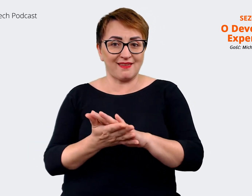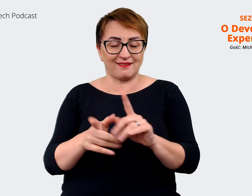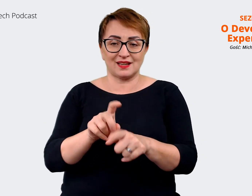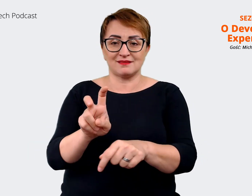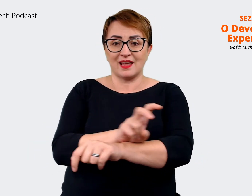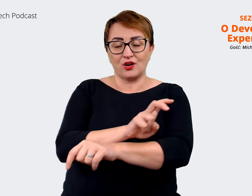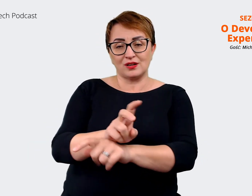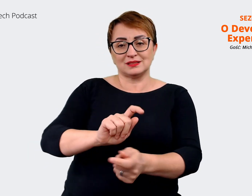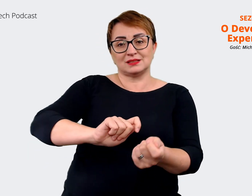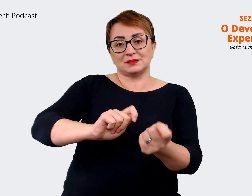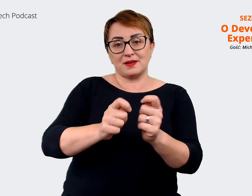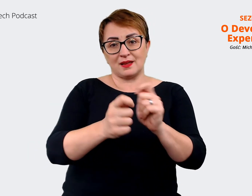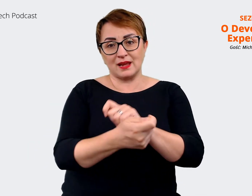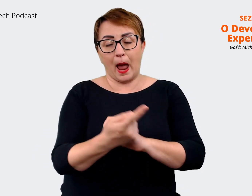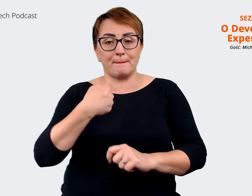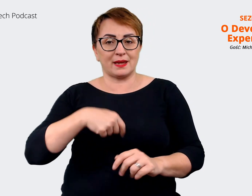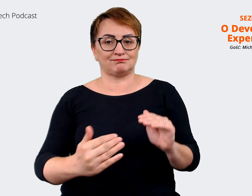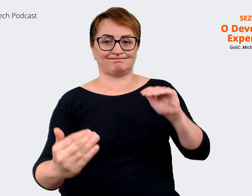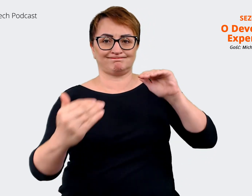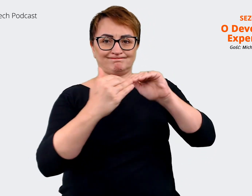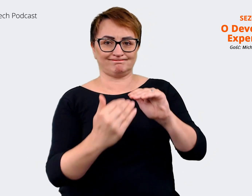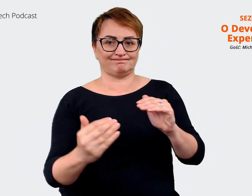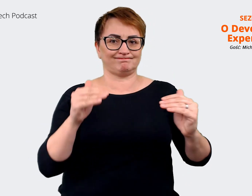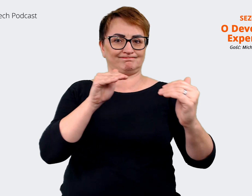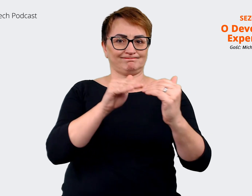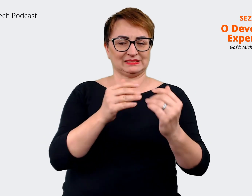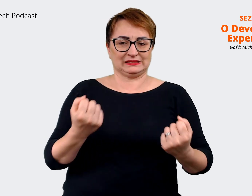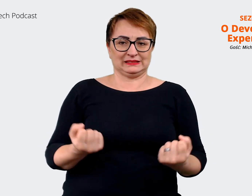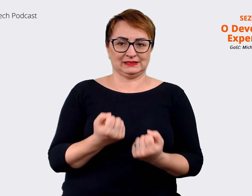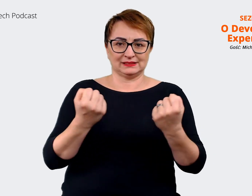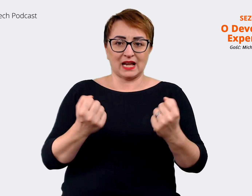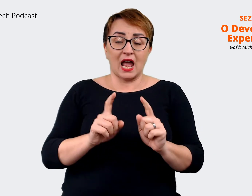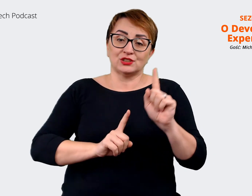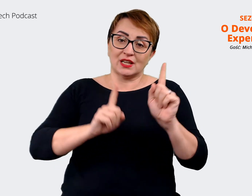więc my też próbujemy tak jakby się do tego adaptować, czasem nawet trochę je wyprzedzać.